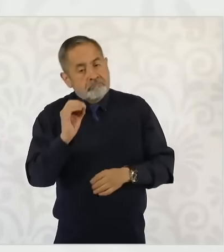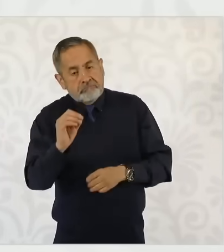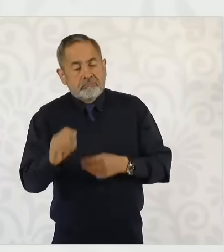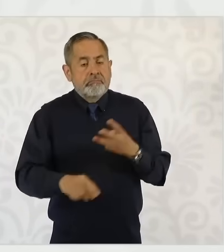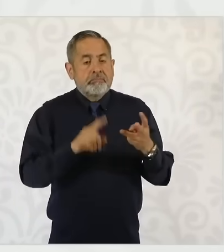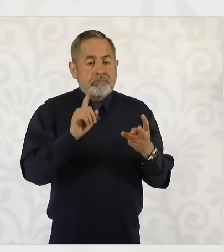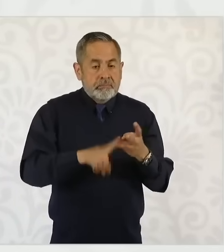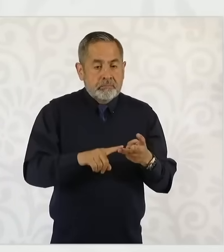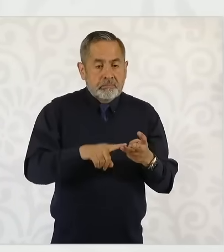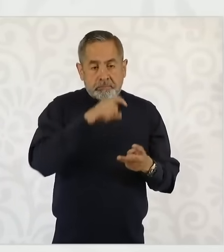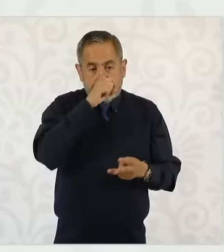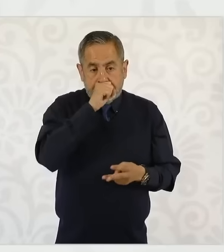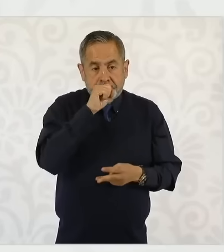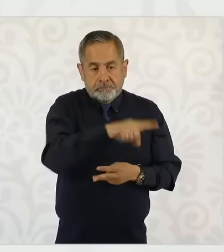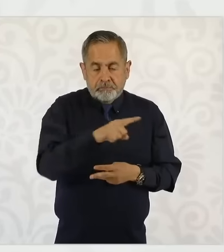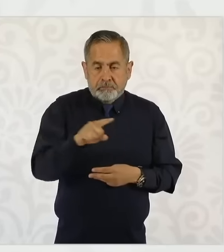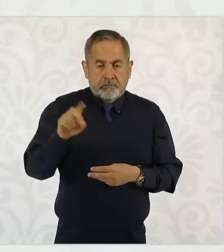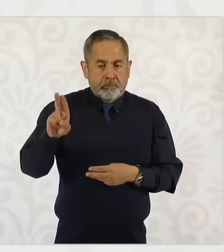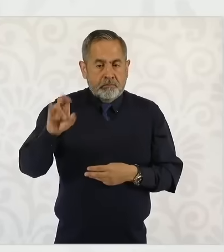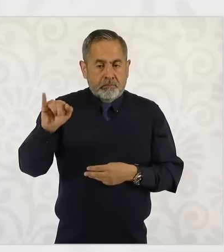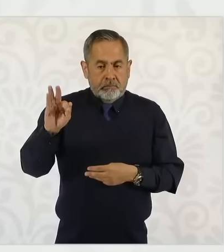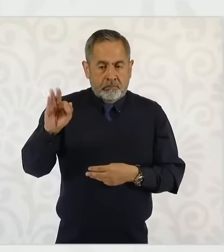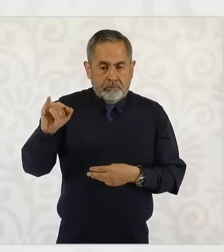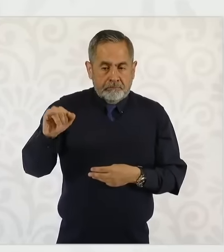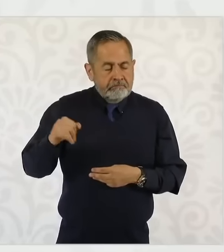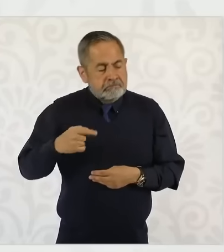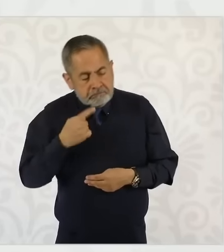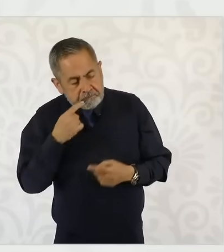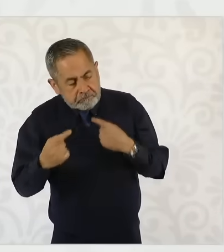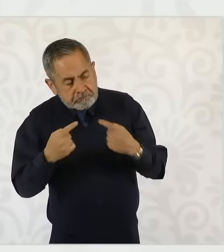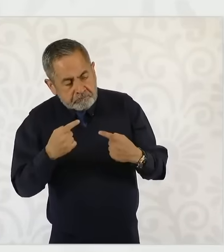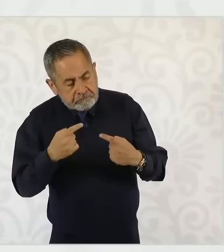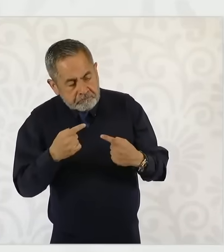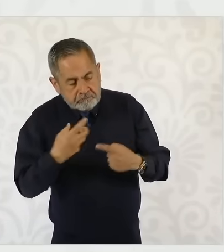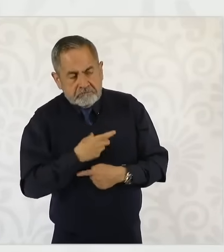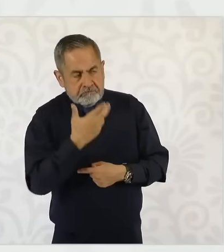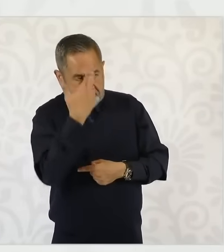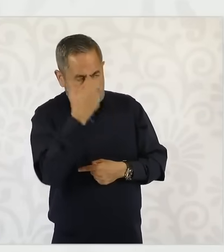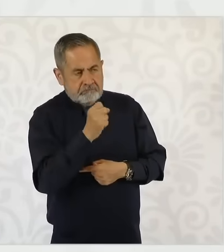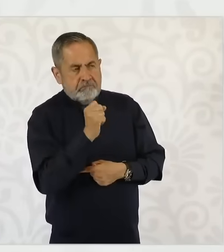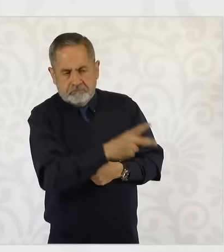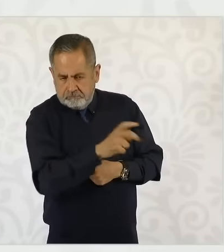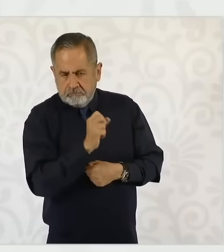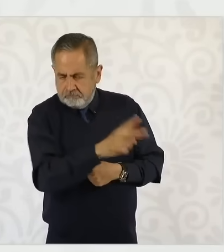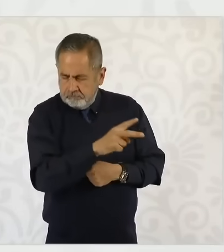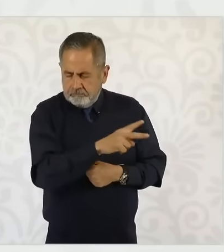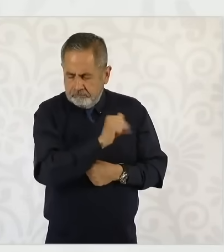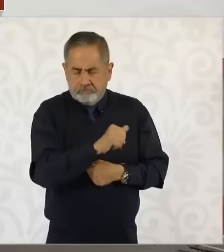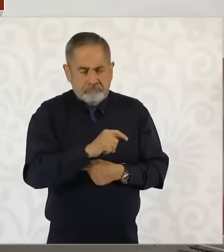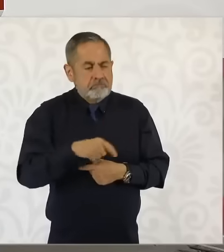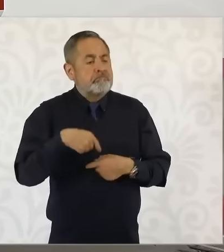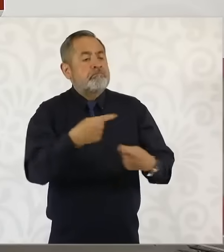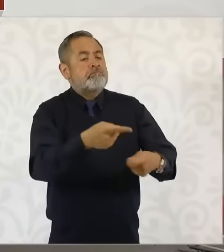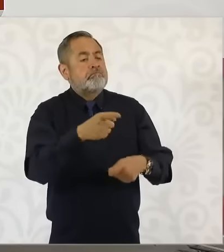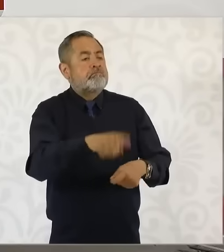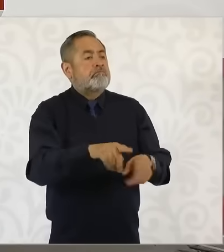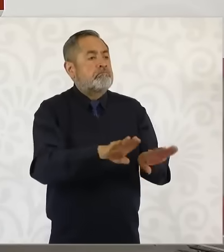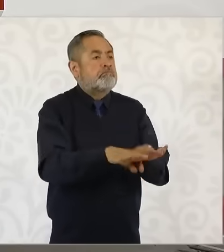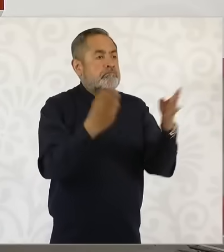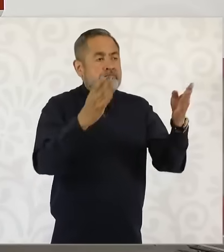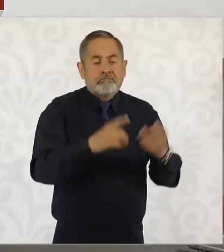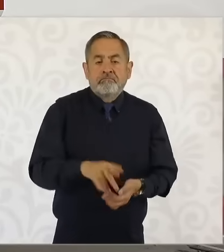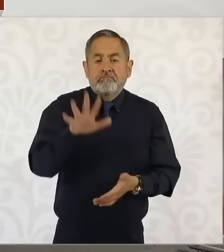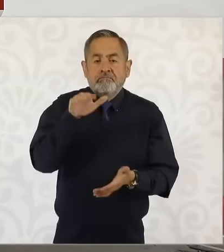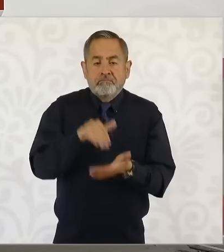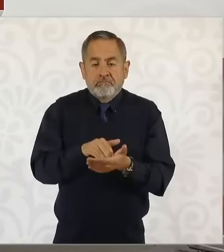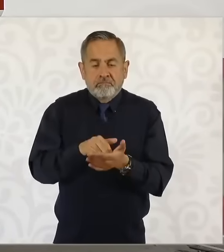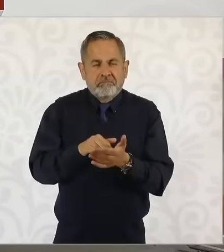del propio órgano administrativo que es la Unidad de Inteligencia Financiera 5000 y pico de millones